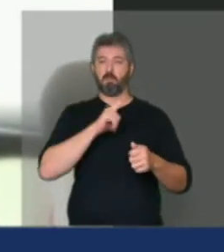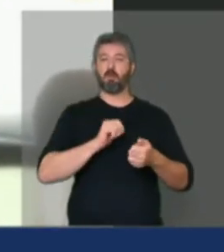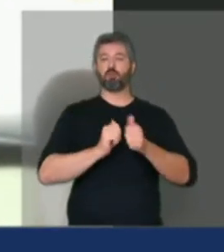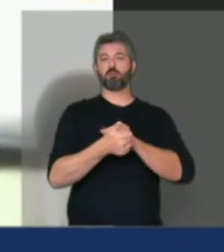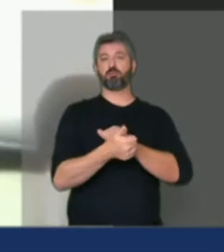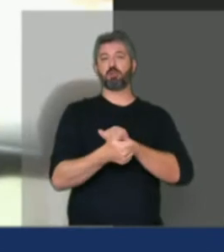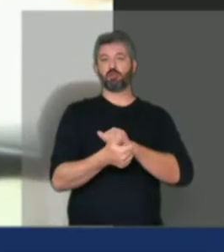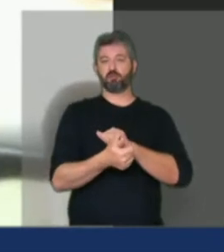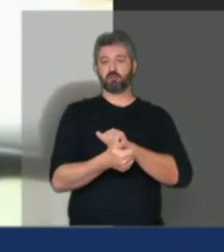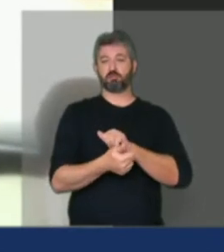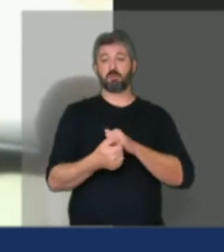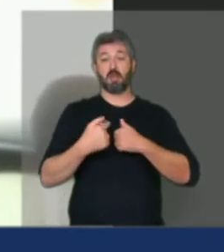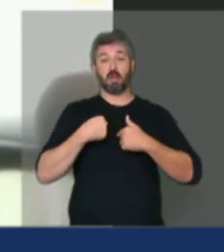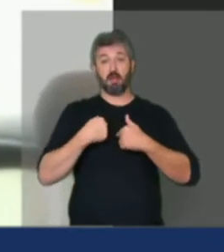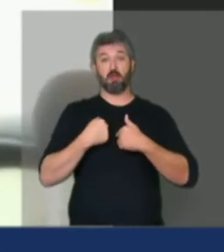ESPORTIVA, ME DEIXA MUITO CONTENTE, SERVE COMO